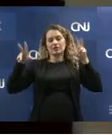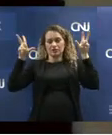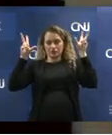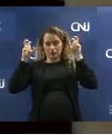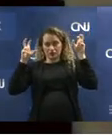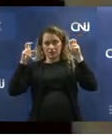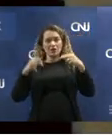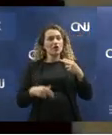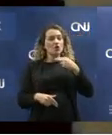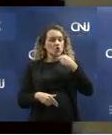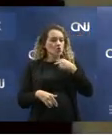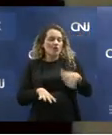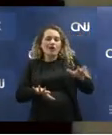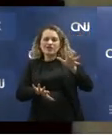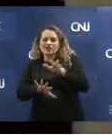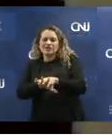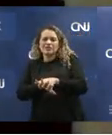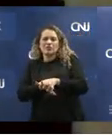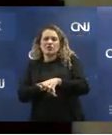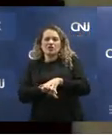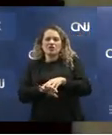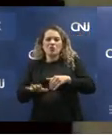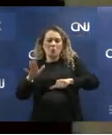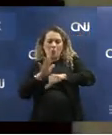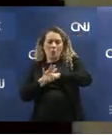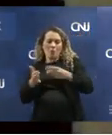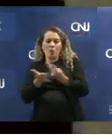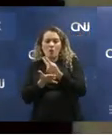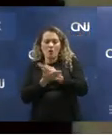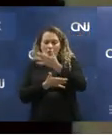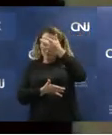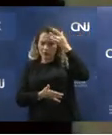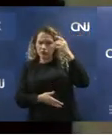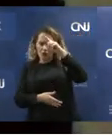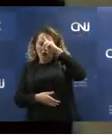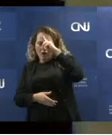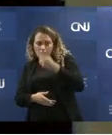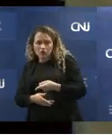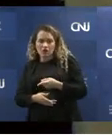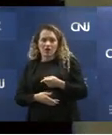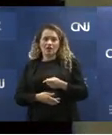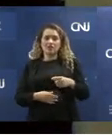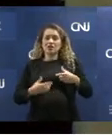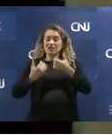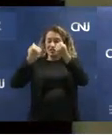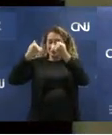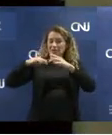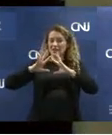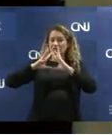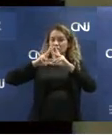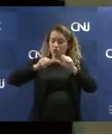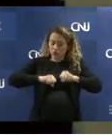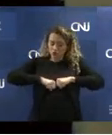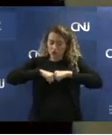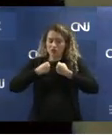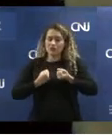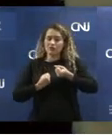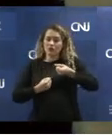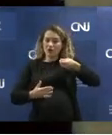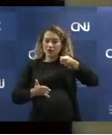Não se pode atribuir uma infração disciplinar ao acusado. Ainda mais diante de todos os esforços por ele empreendidas